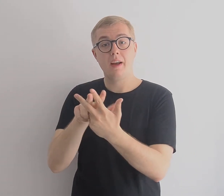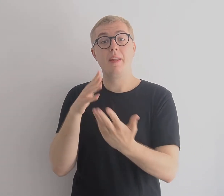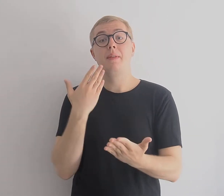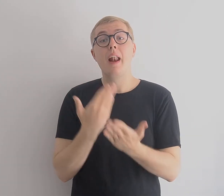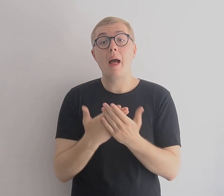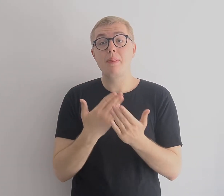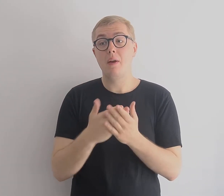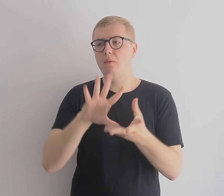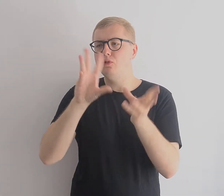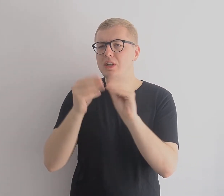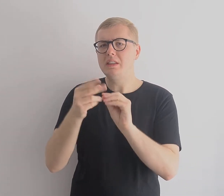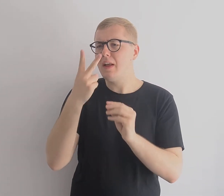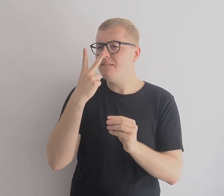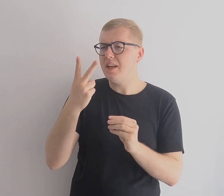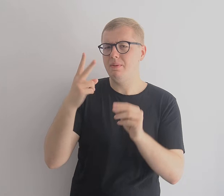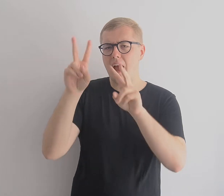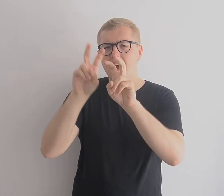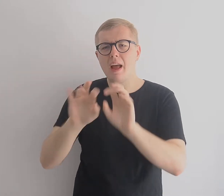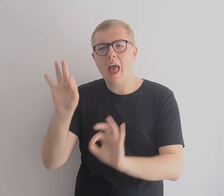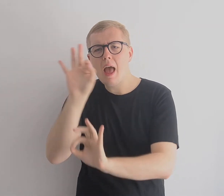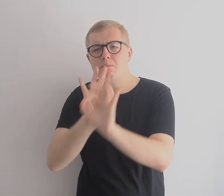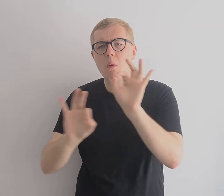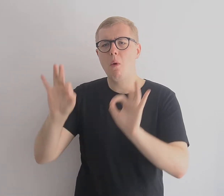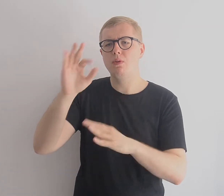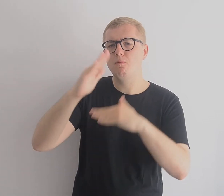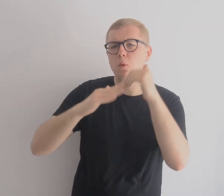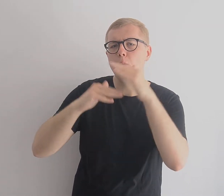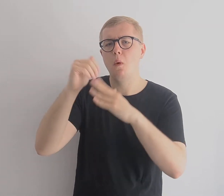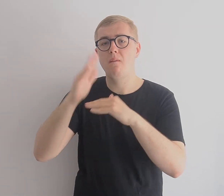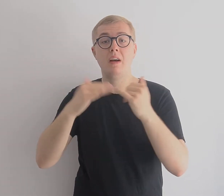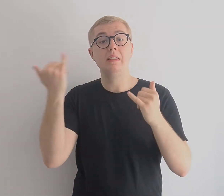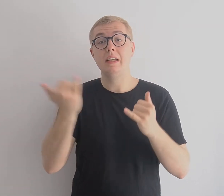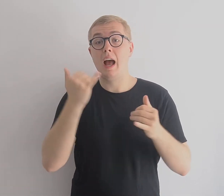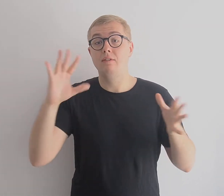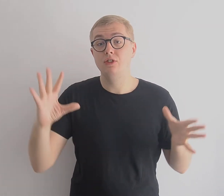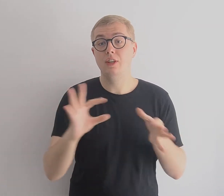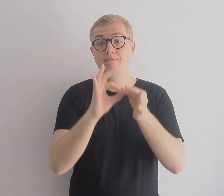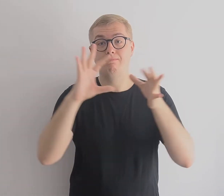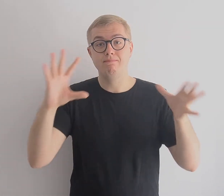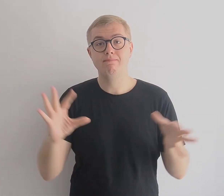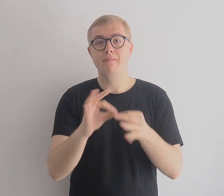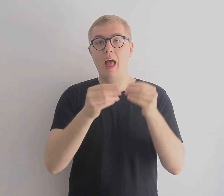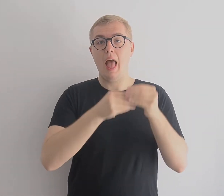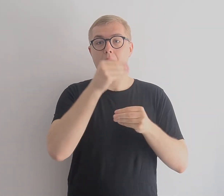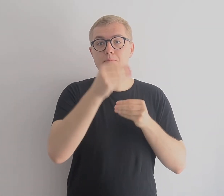dlatego wszelkie przebudowy zawsze wiązały się z chęcią nadążenia za duchem epoki